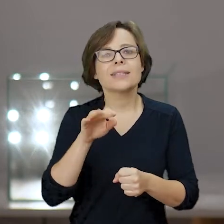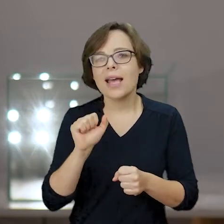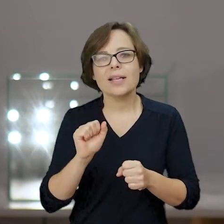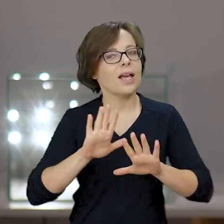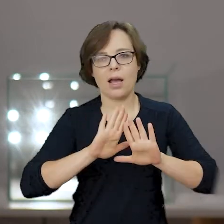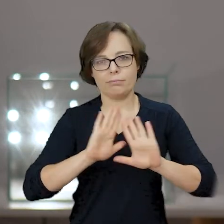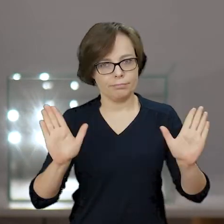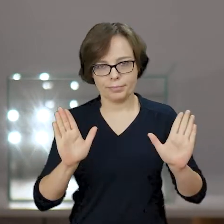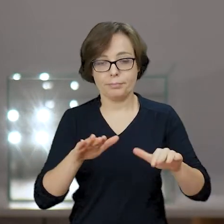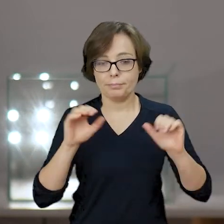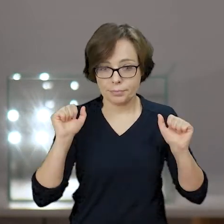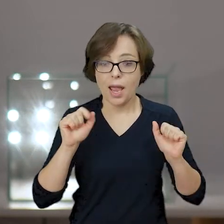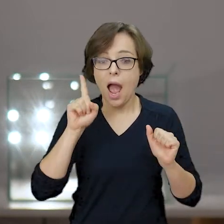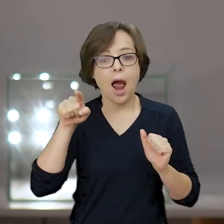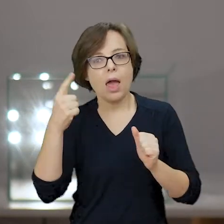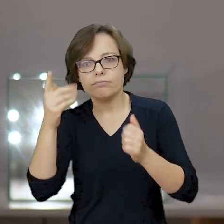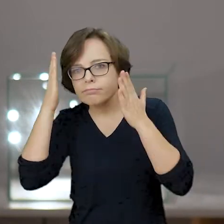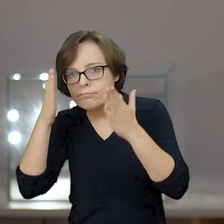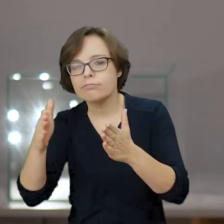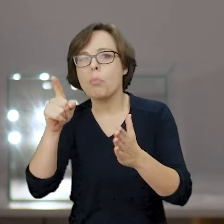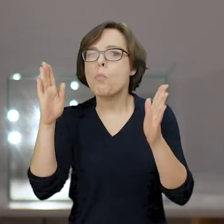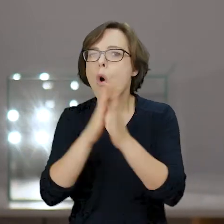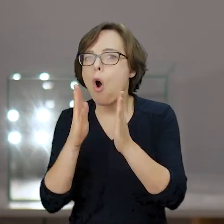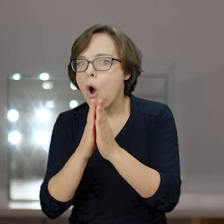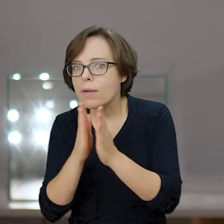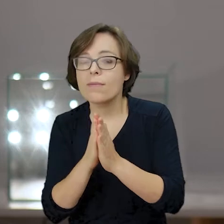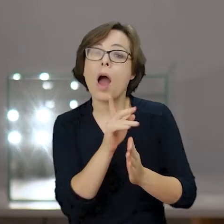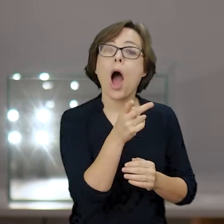Jeden ku ekstatycznej modlitwy, a drugi ku studiom i kontemplacji.